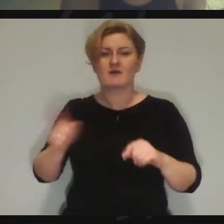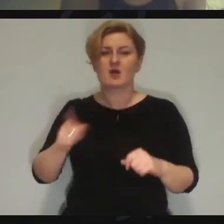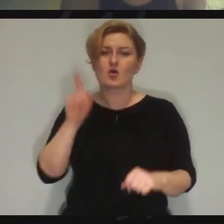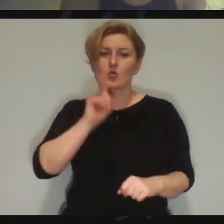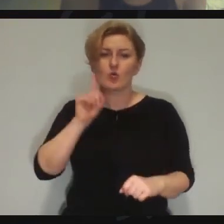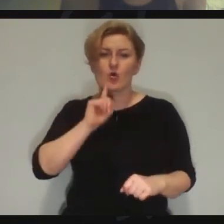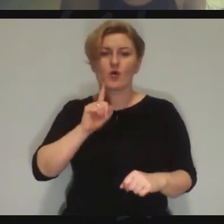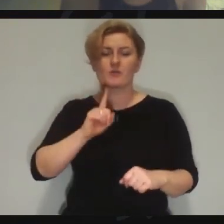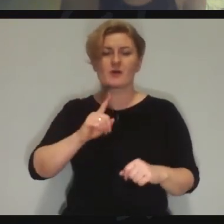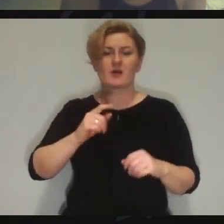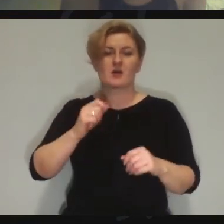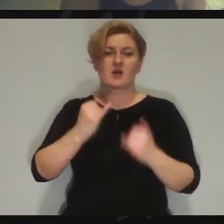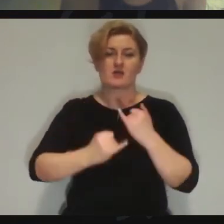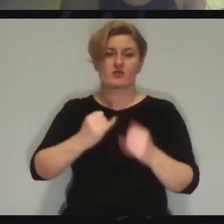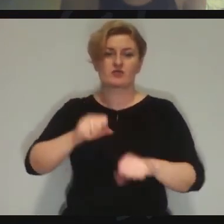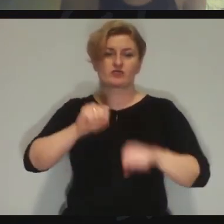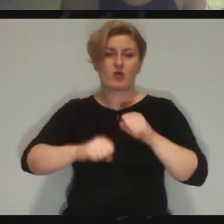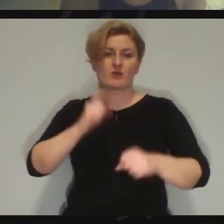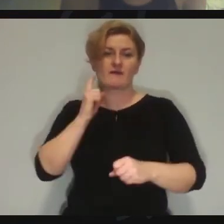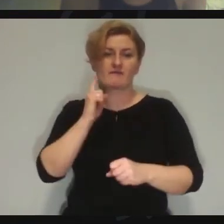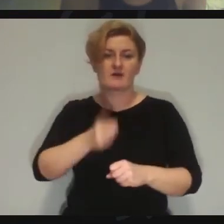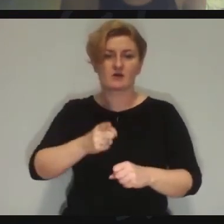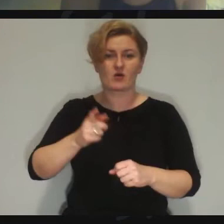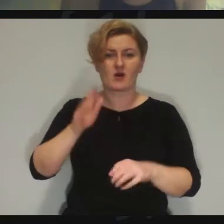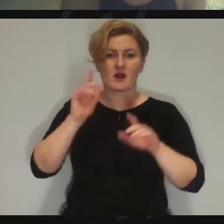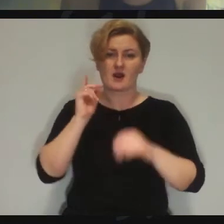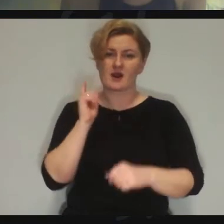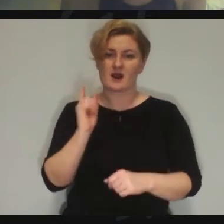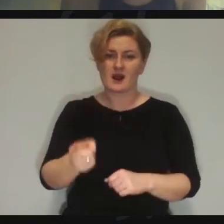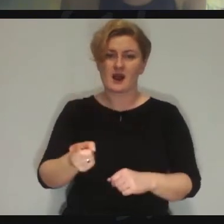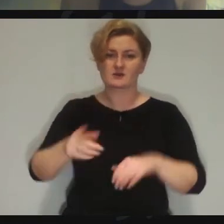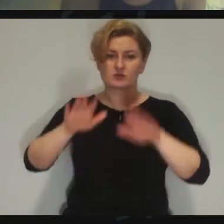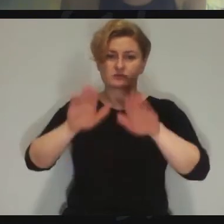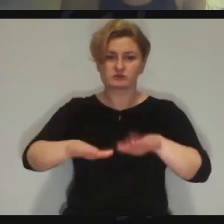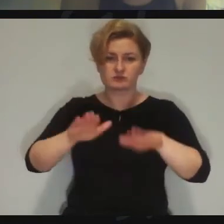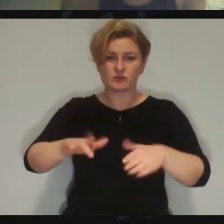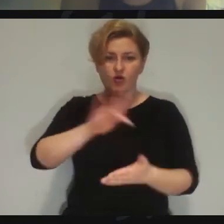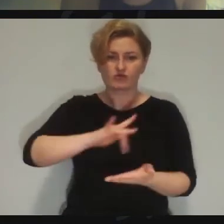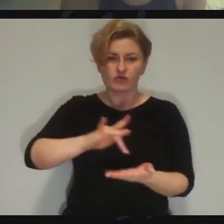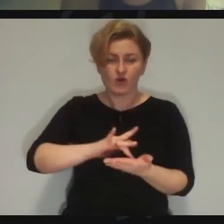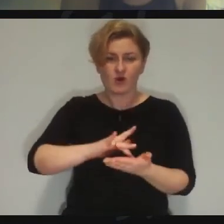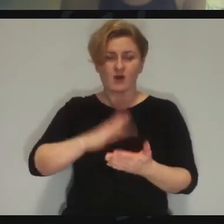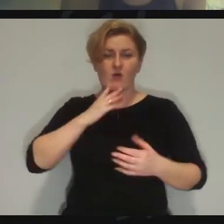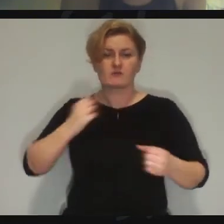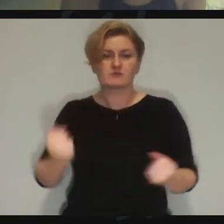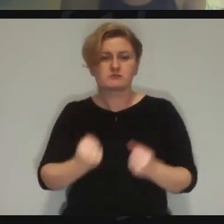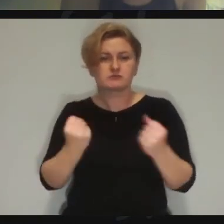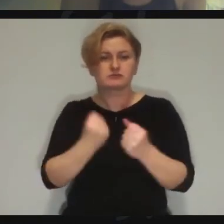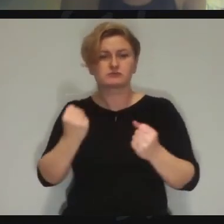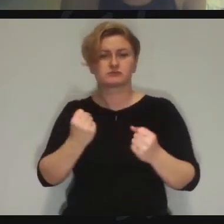Tworzą grupę, są coraz lepsi w tym, co robią, zdobywają umiejętności,